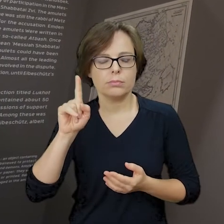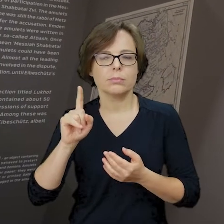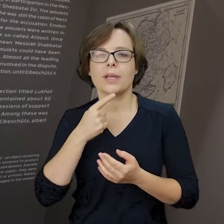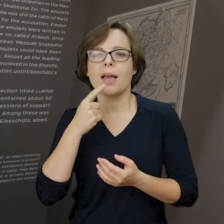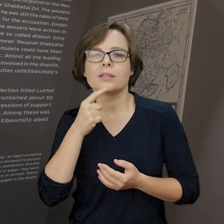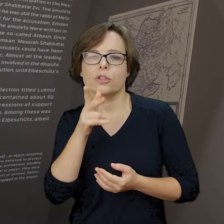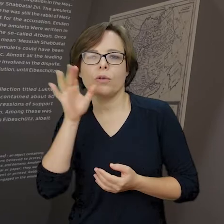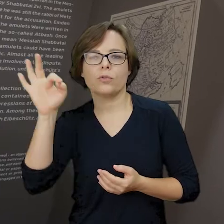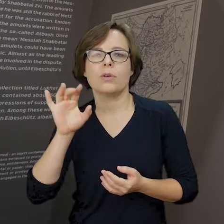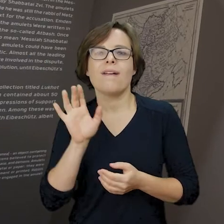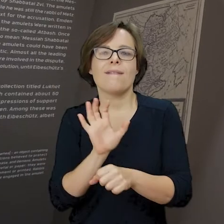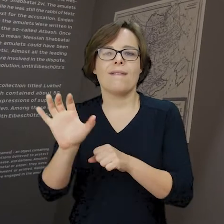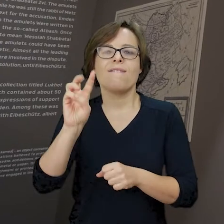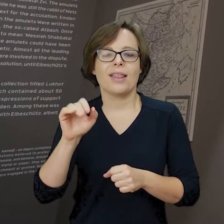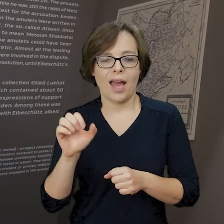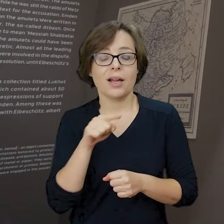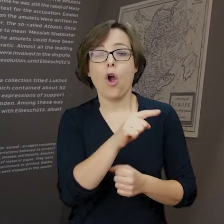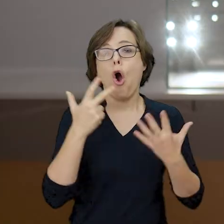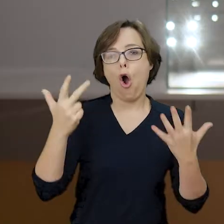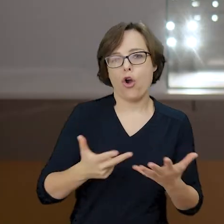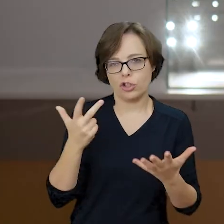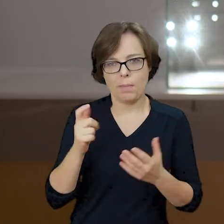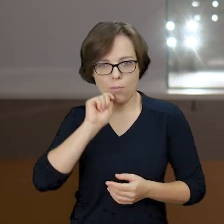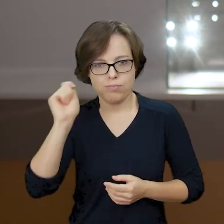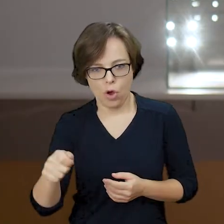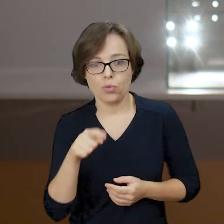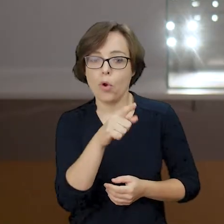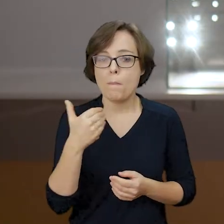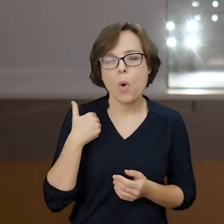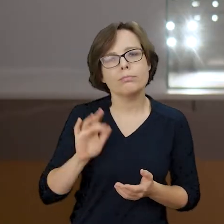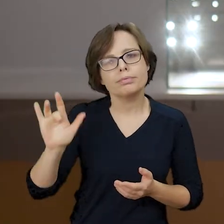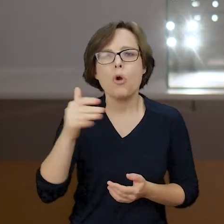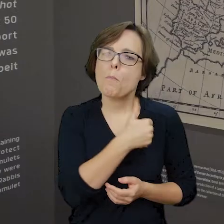na której spędza 8 lat. Wędrował po Rzeczpospolitej i Europie.